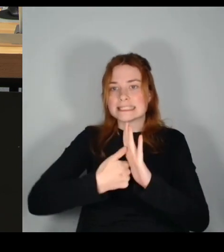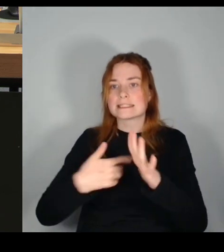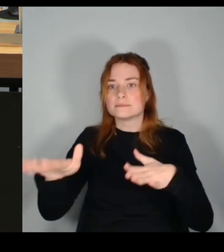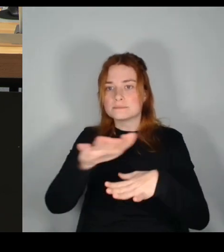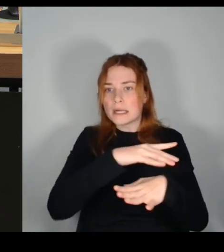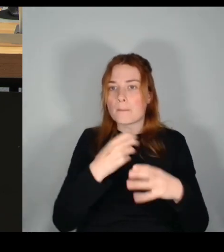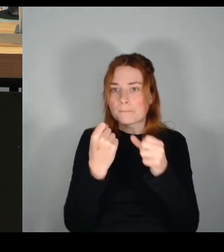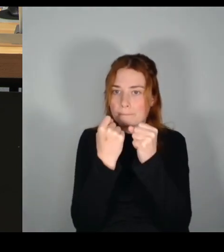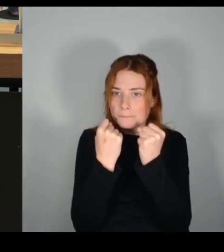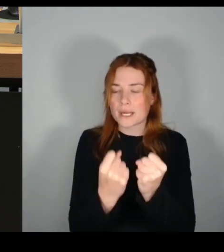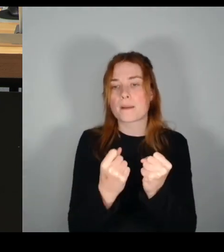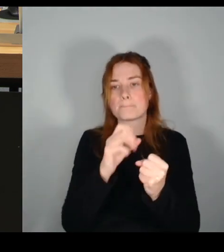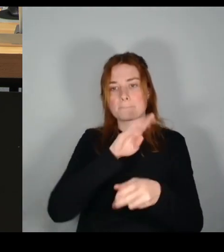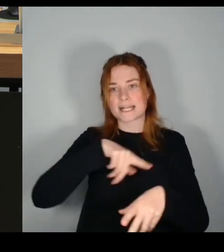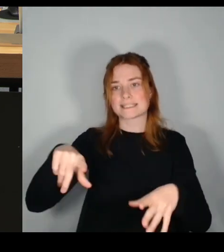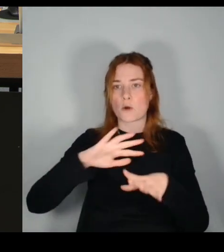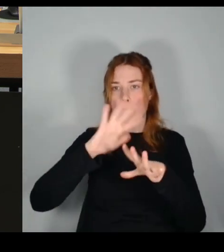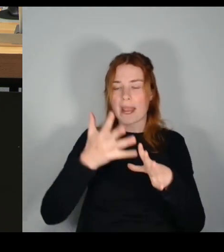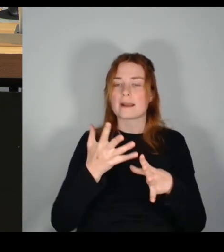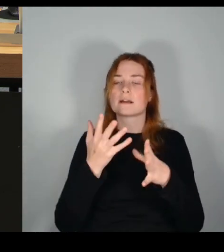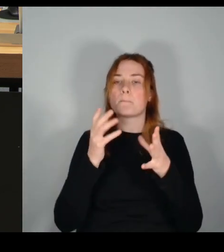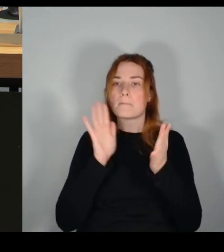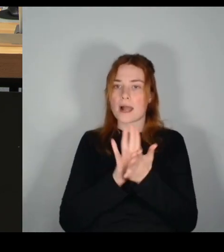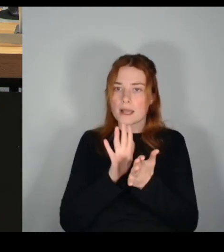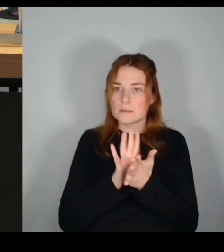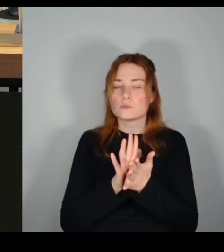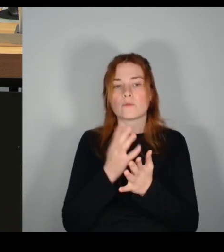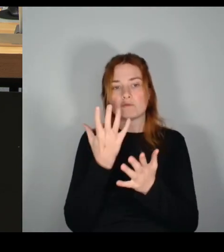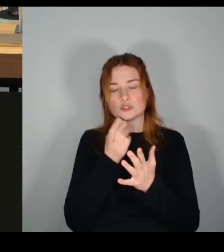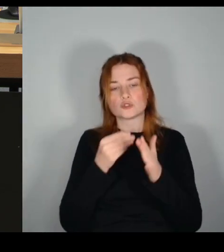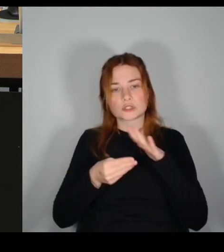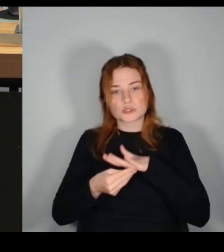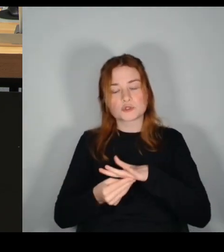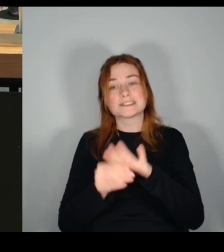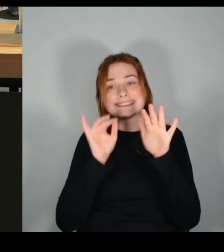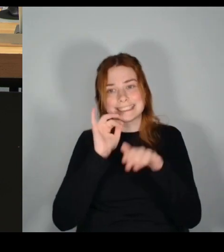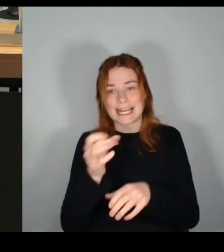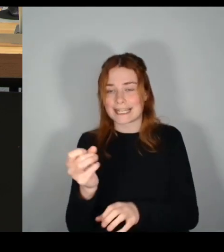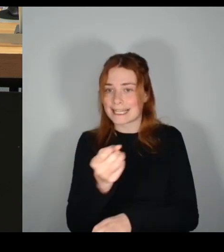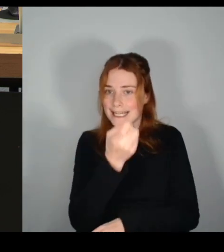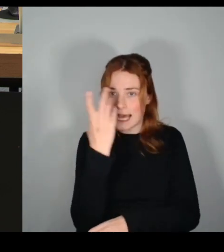Da werden wir auch in den Dialog gehen und vielleicht schaffen wir es dann. Muss ja nicht nächsten Samstag sein oder übernächsten Samstag oder wann auch immer.